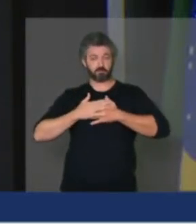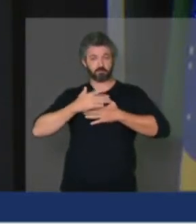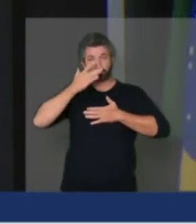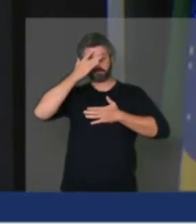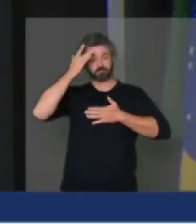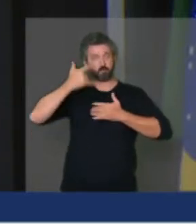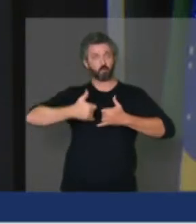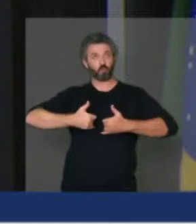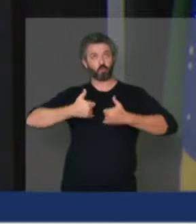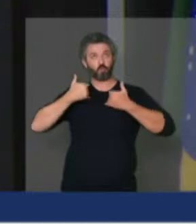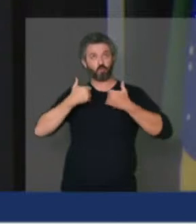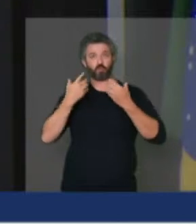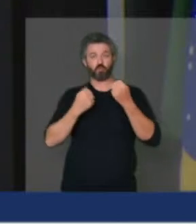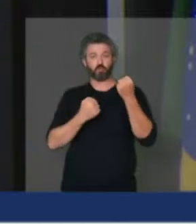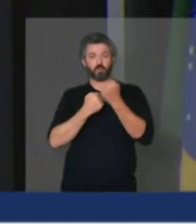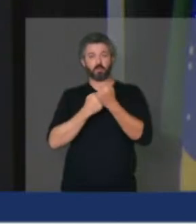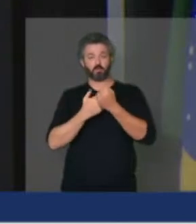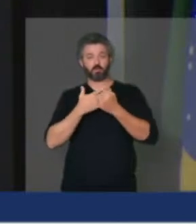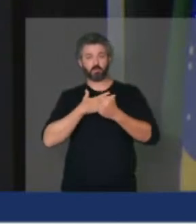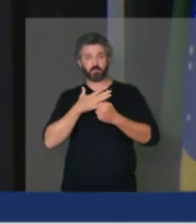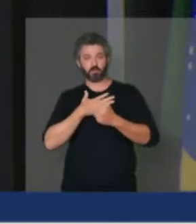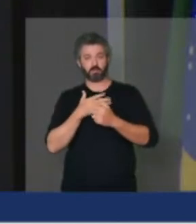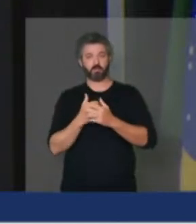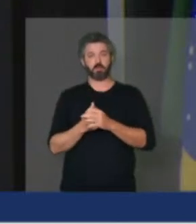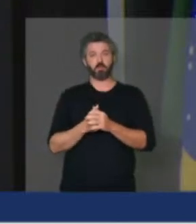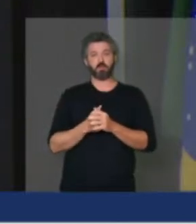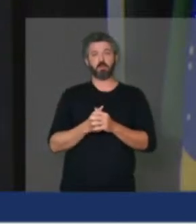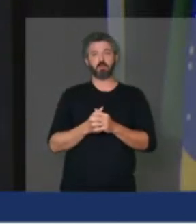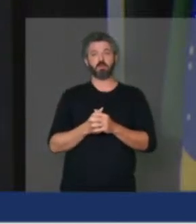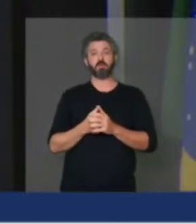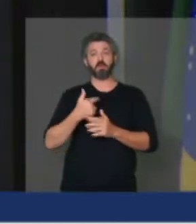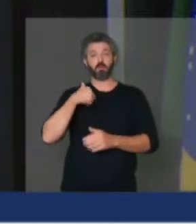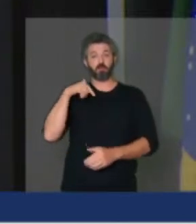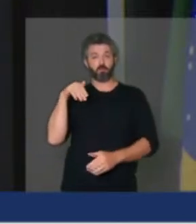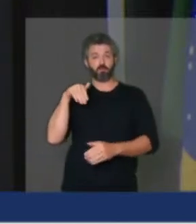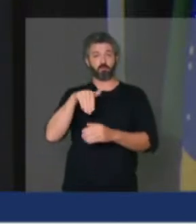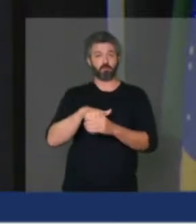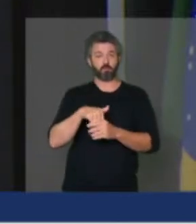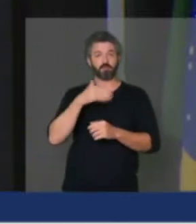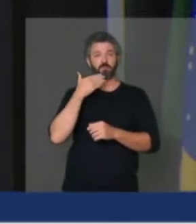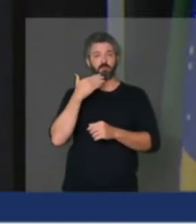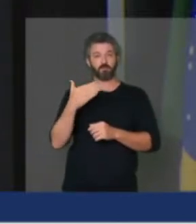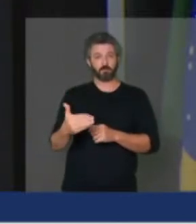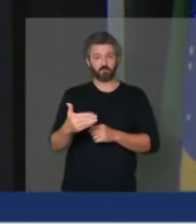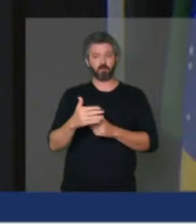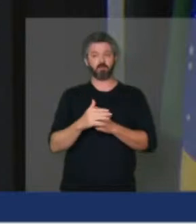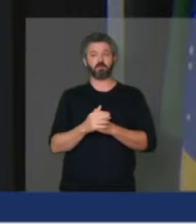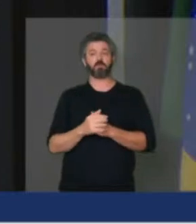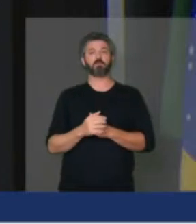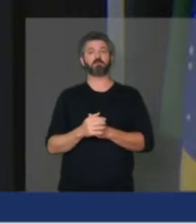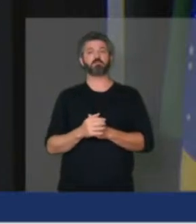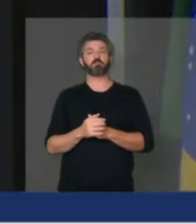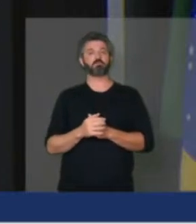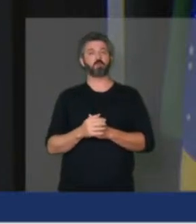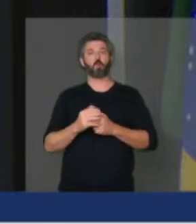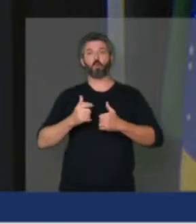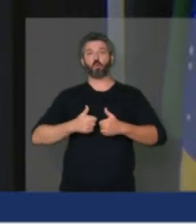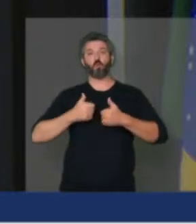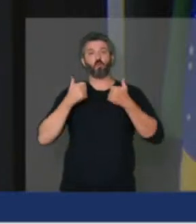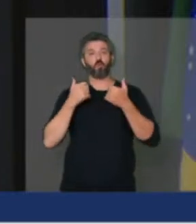HONRARAM COM O SEU APOIO , DEI O MEU VOTO FAVORÁVEL COM MUITO ORGULHO E COM MUITA